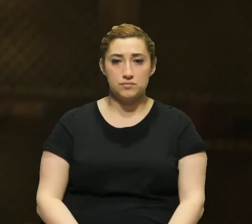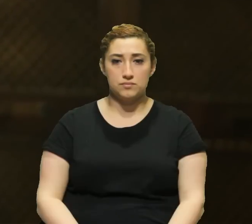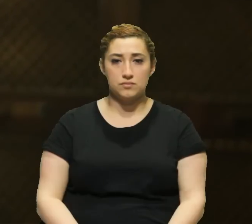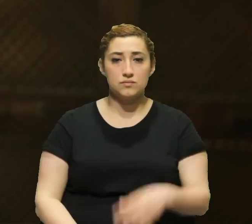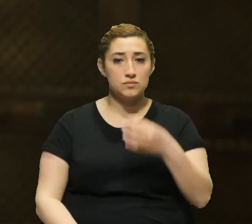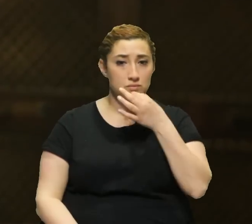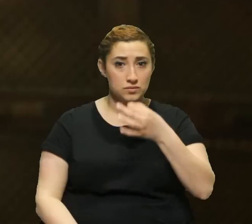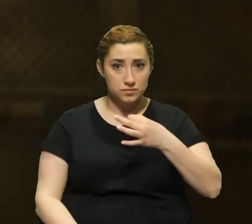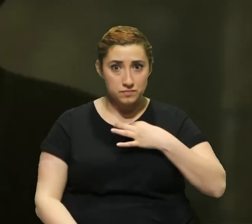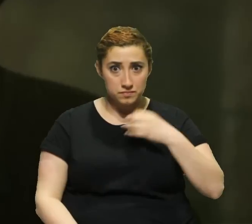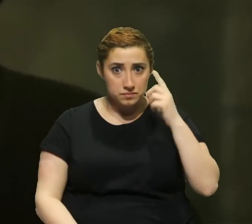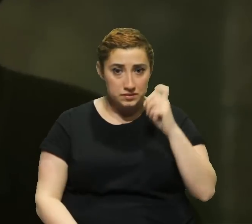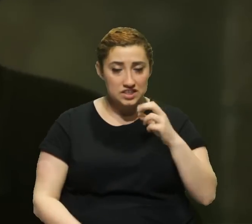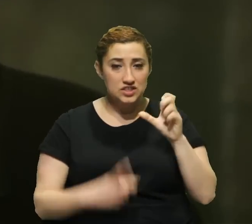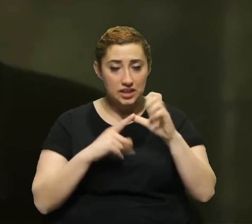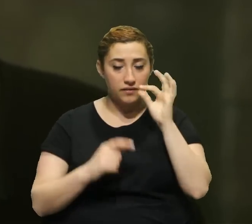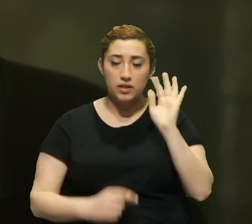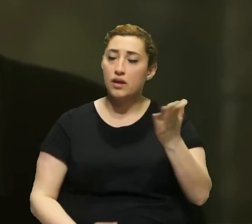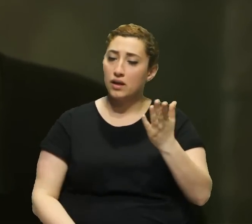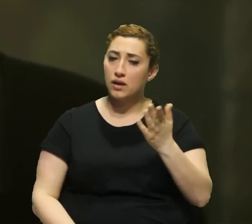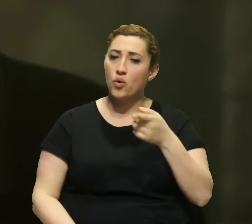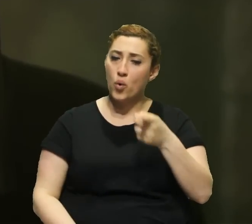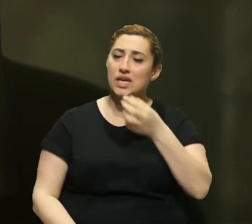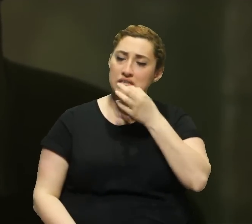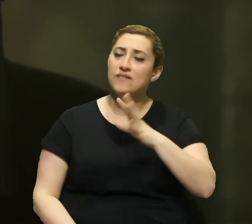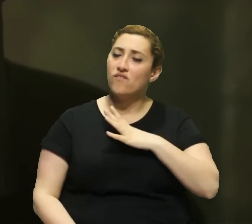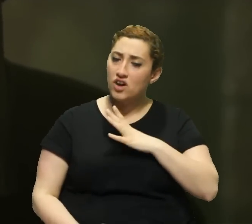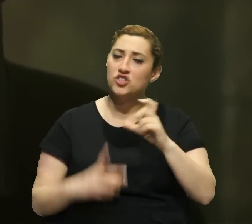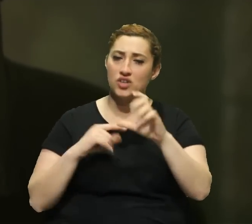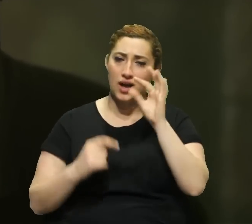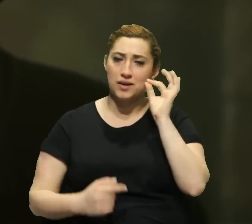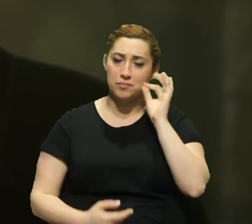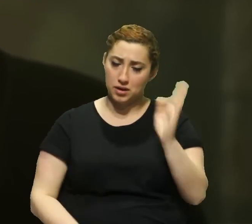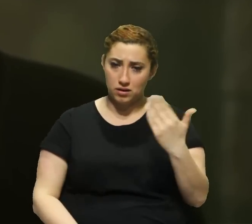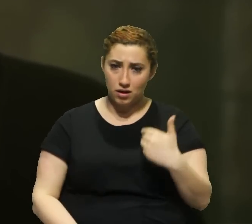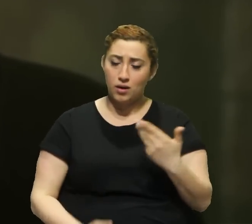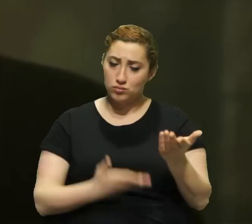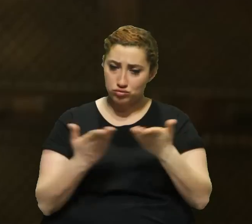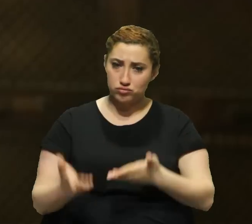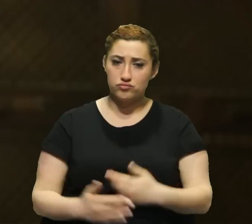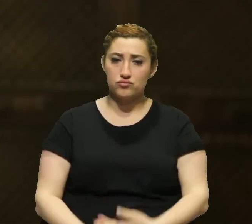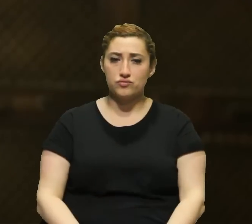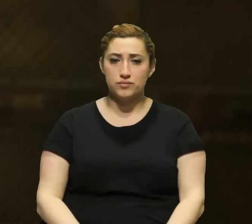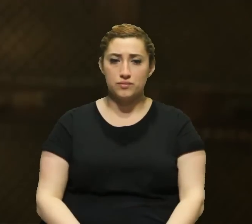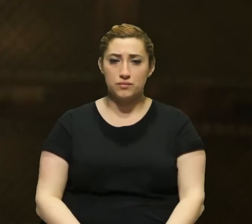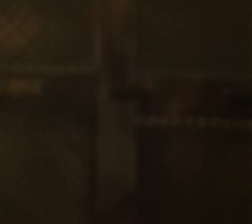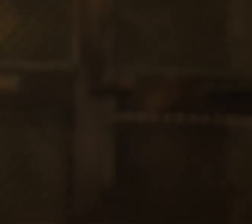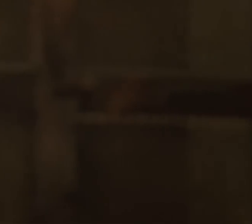Müsaade var mıdır Şeyh Efendi? -Bir o vardır Şahin Bey. Gel, buyur hele.